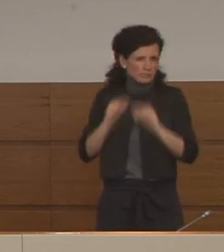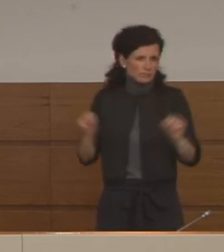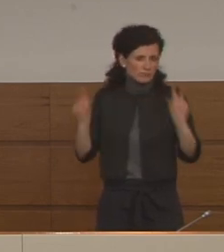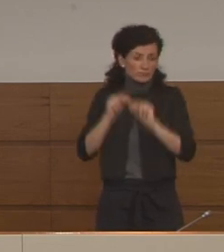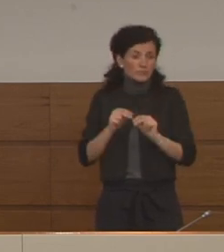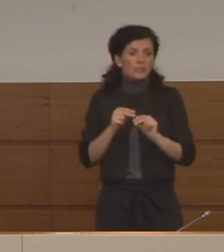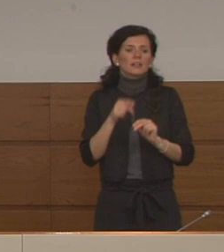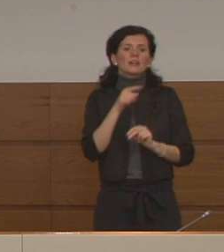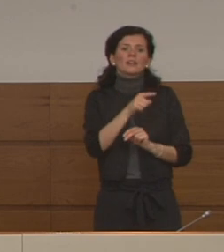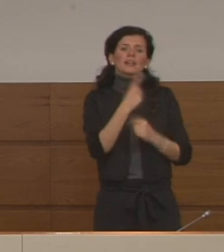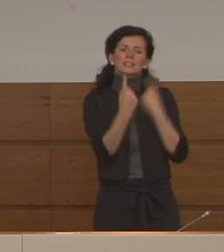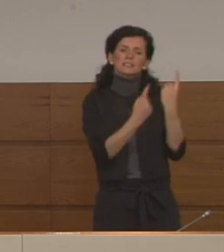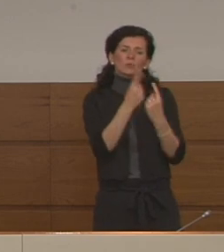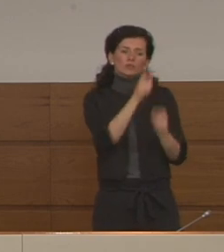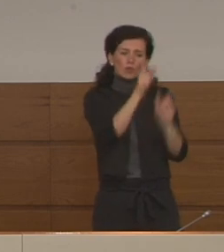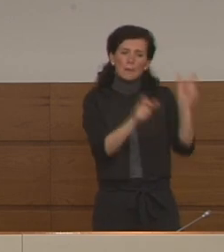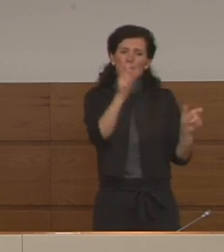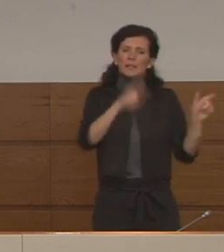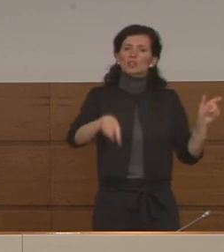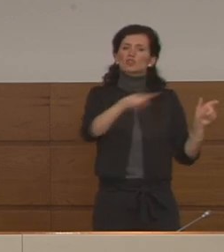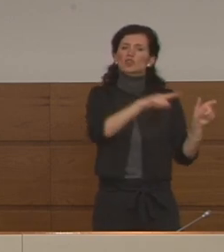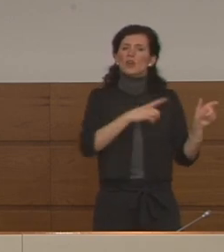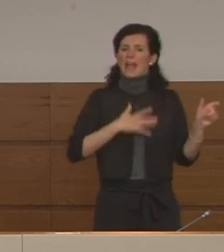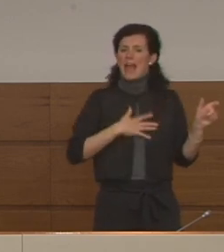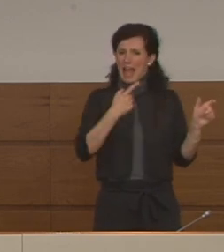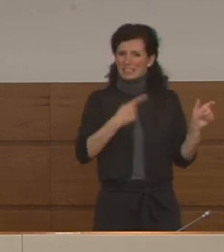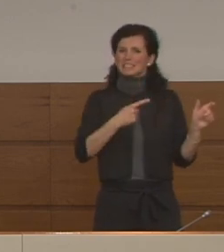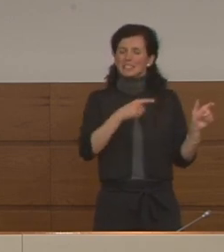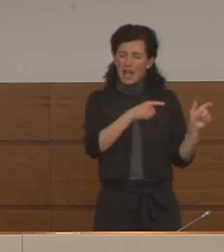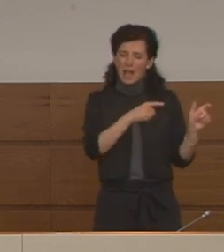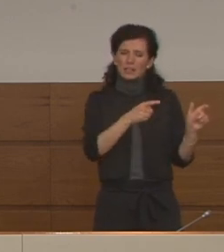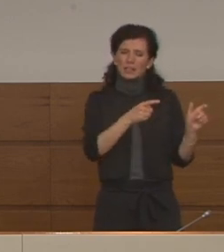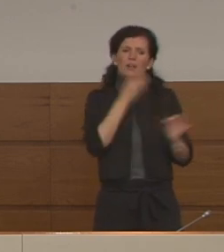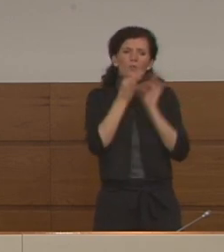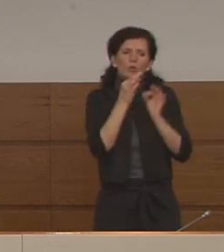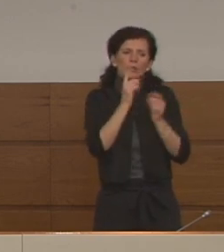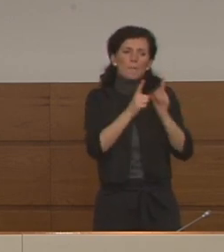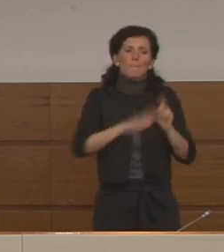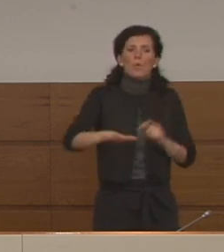anziani parliamo della fascia di popolazione effettivamente qui più